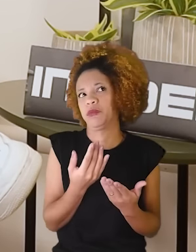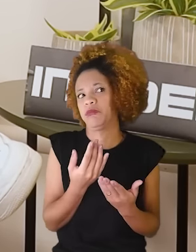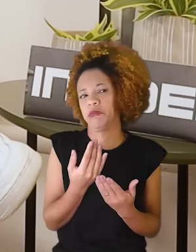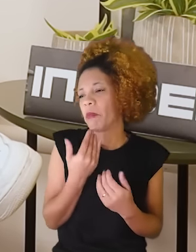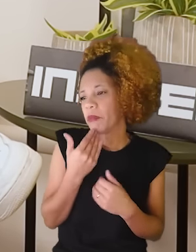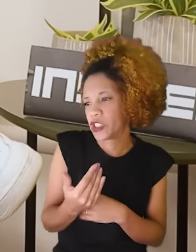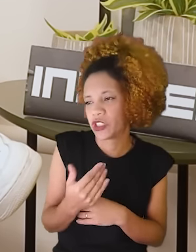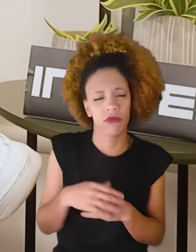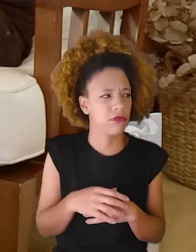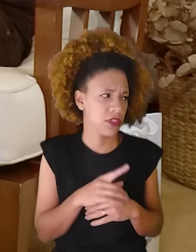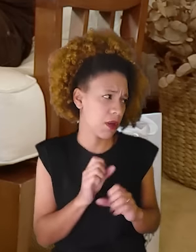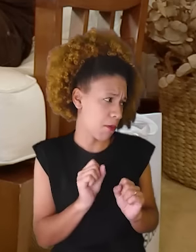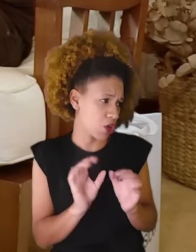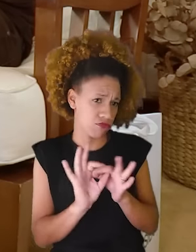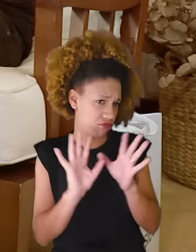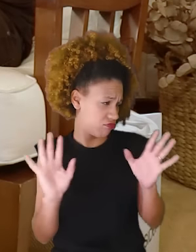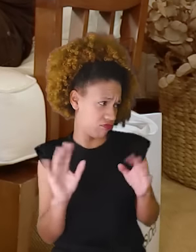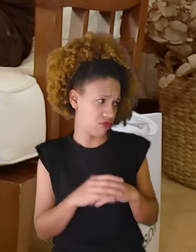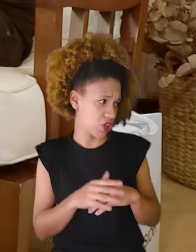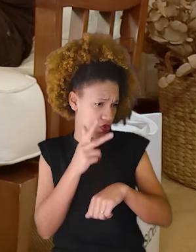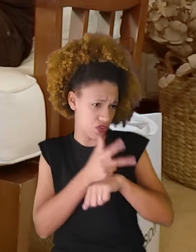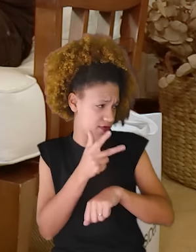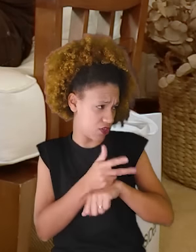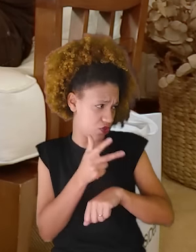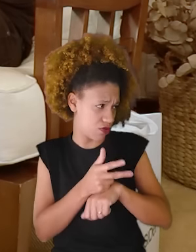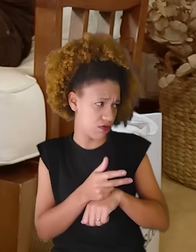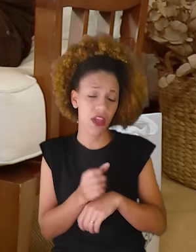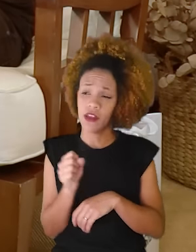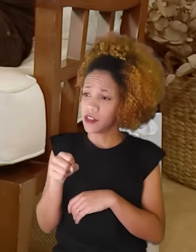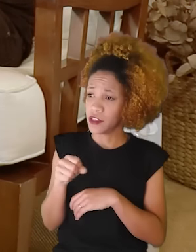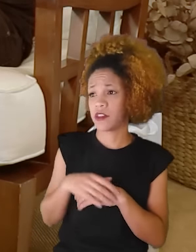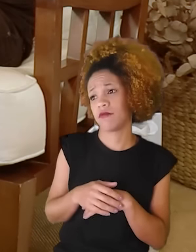não pô tu tá ligado que você pode botar quem você quiser nesses vídeos se o cara o Roberto Carlos Eu